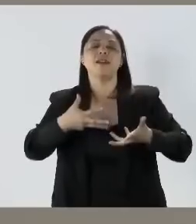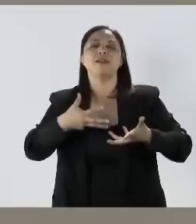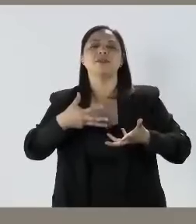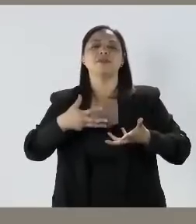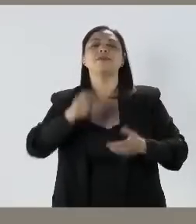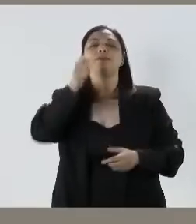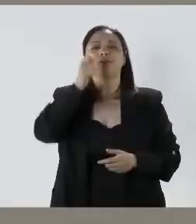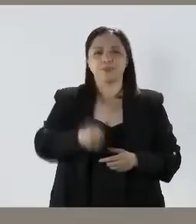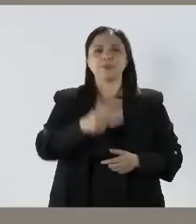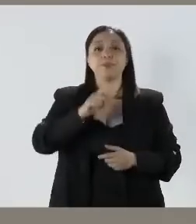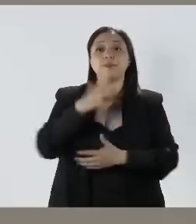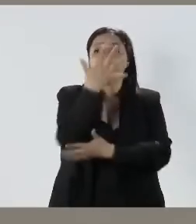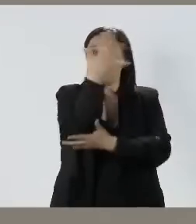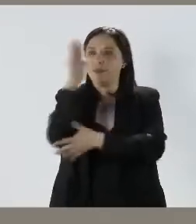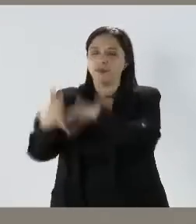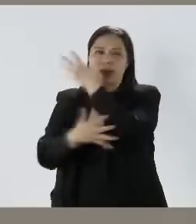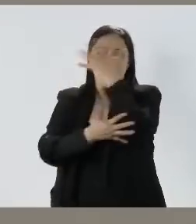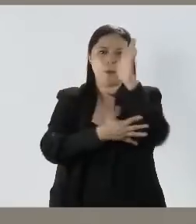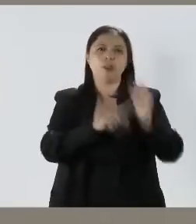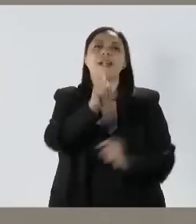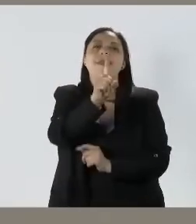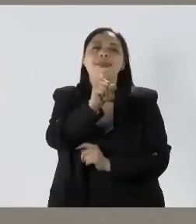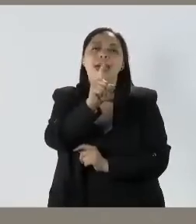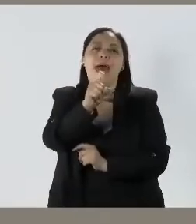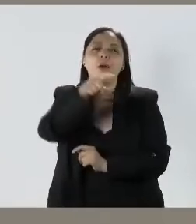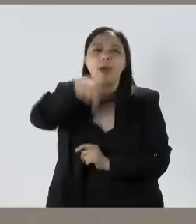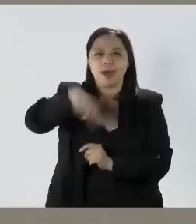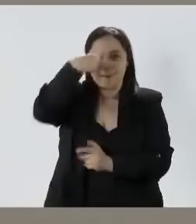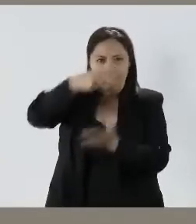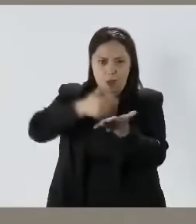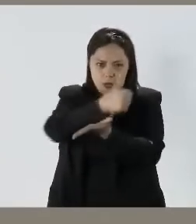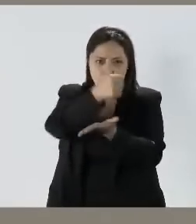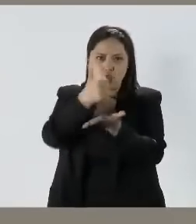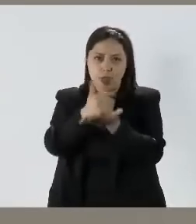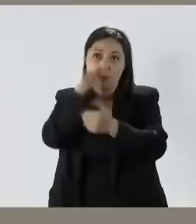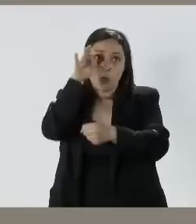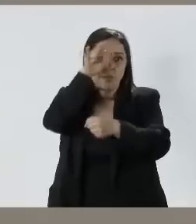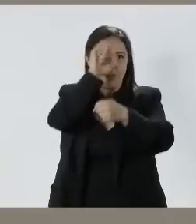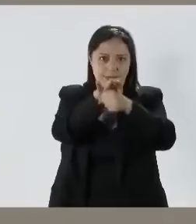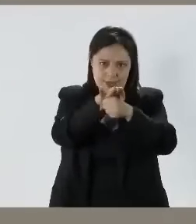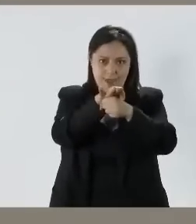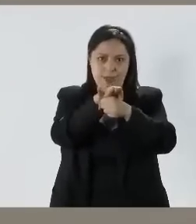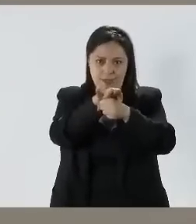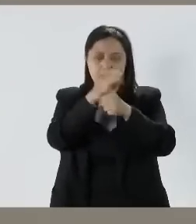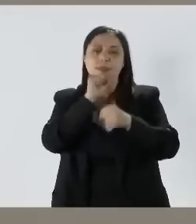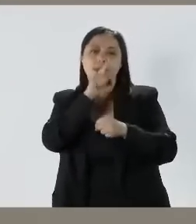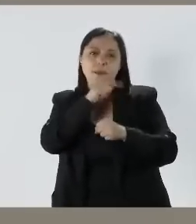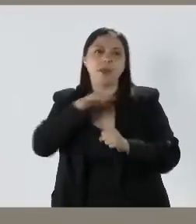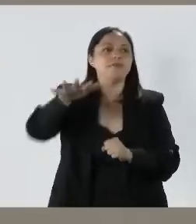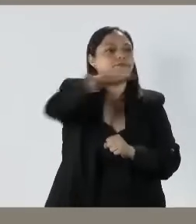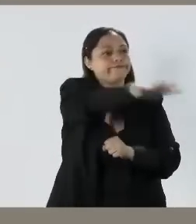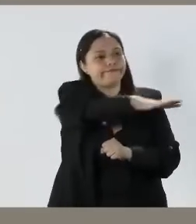del Bosque de Agua de la Ciudad de México y del área metropolitana con la finalidad